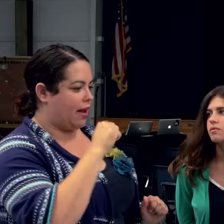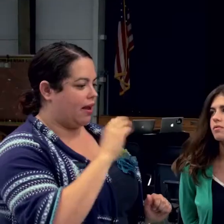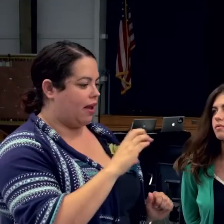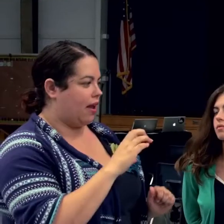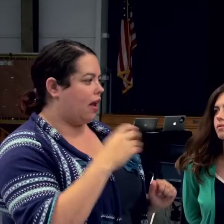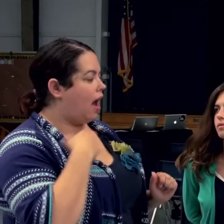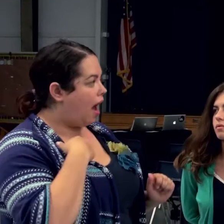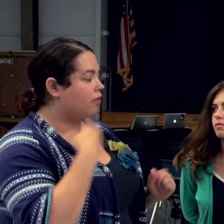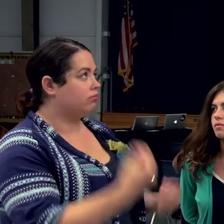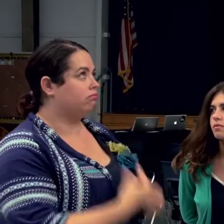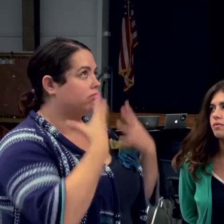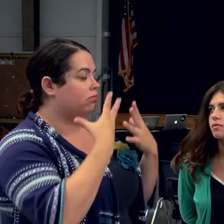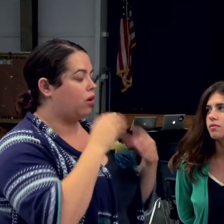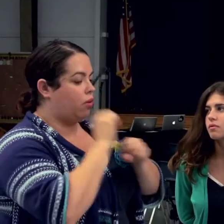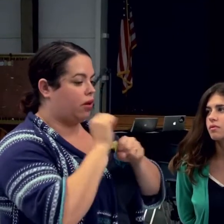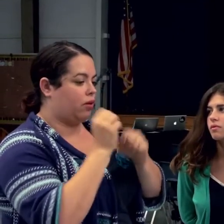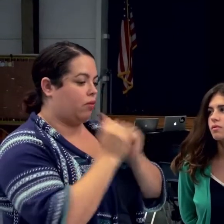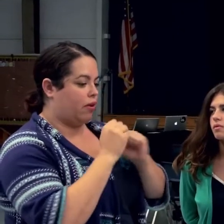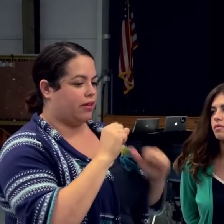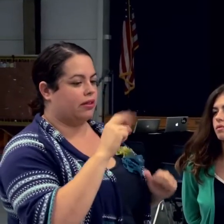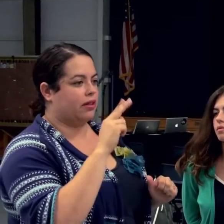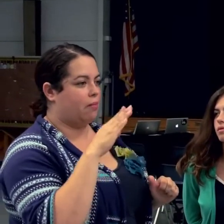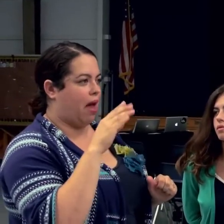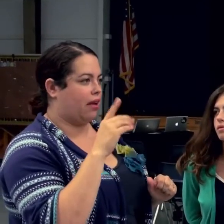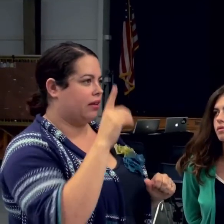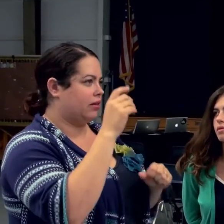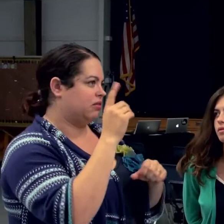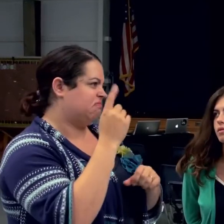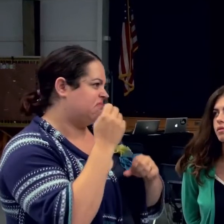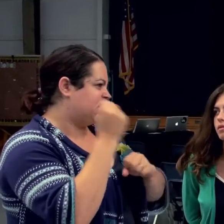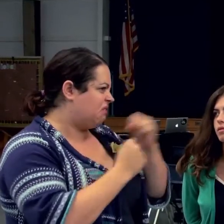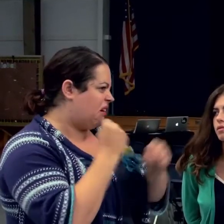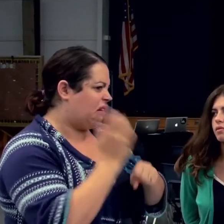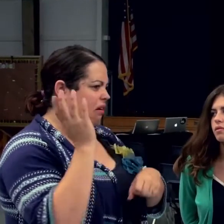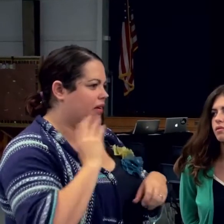Ce projet tire son inspiration, il y à un an et demi après un spectacle avec Subpac dans un cinéma à Los Angeles.